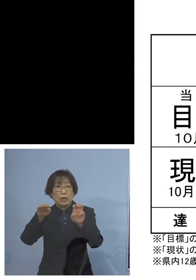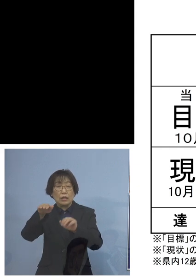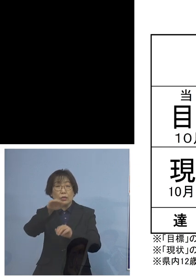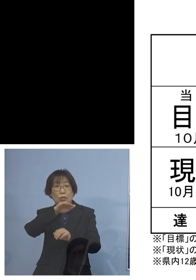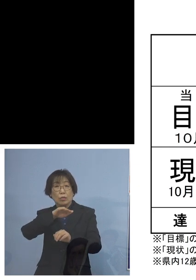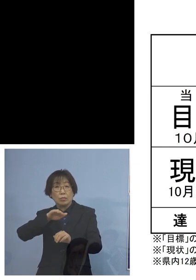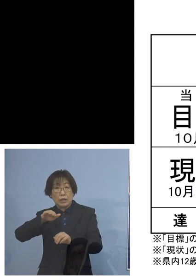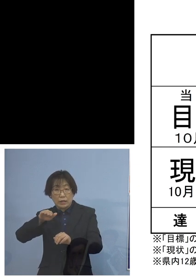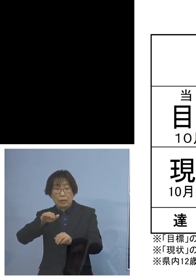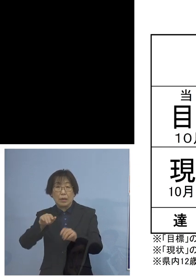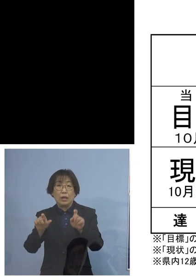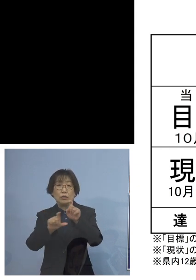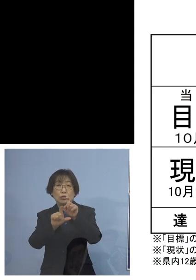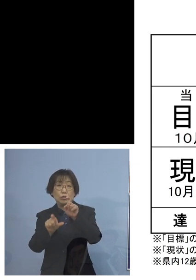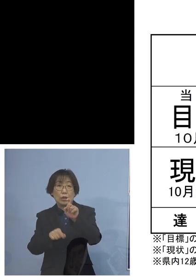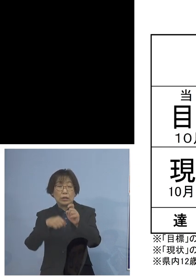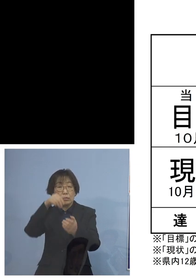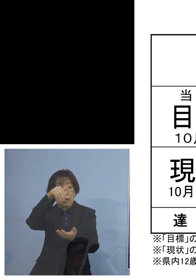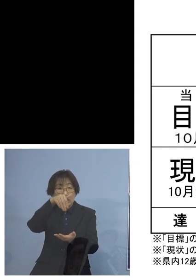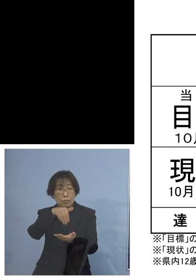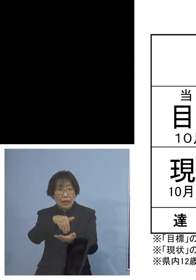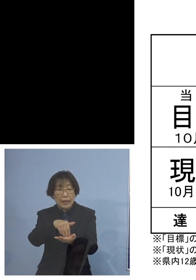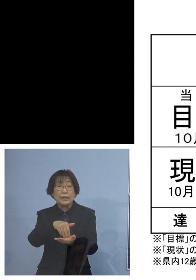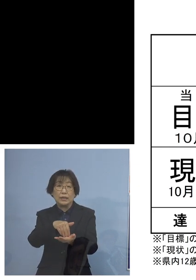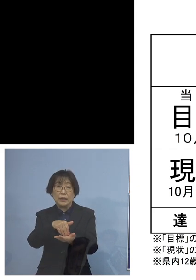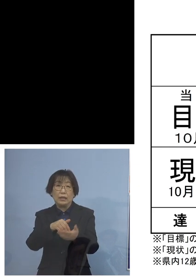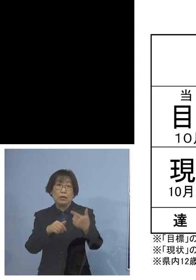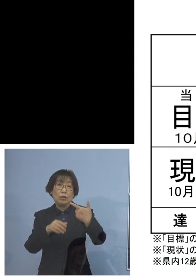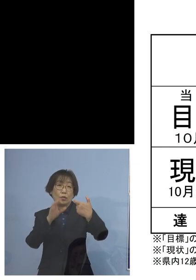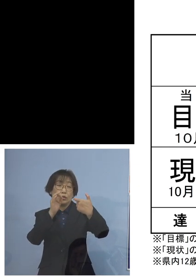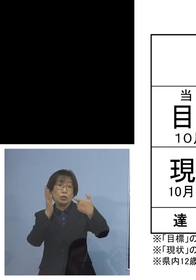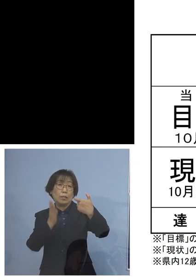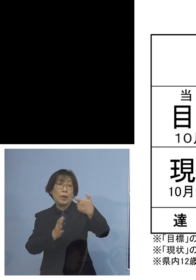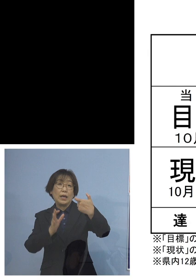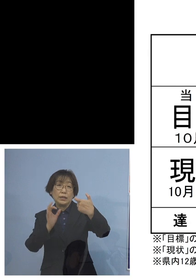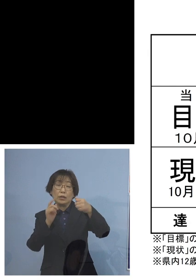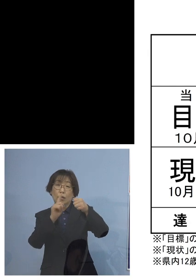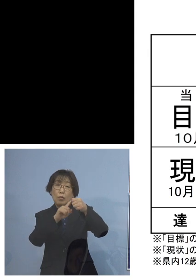10月末までとにかく この60パーセント到達ができますように